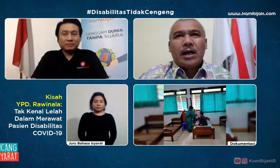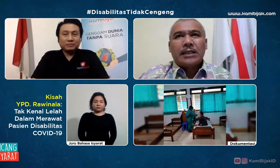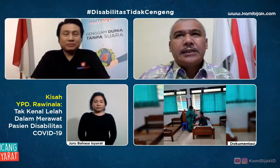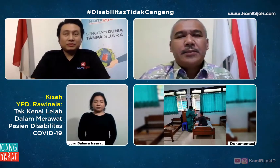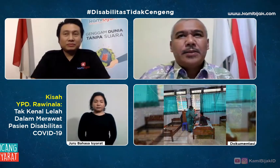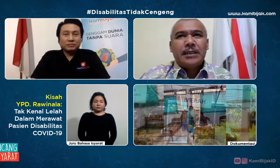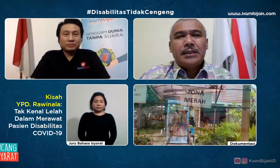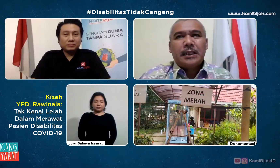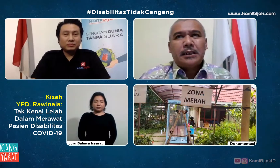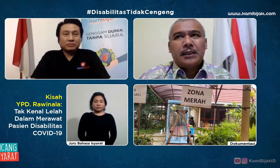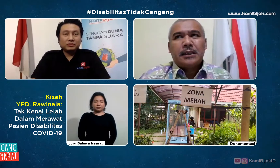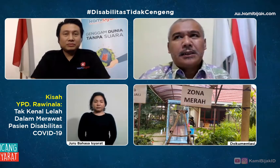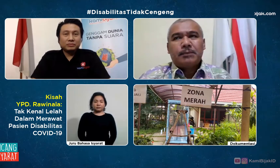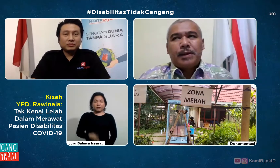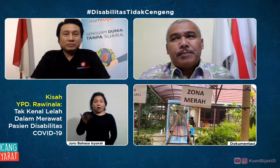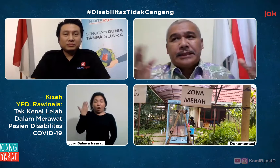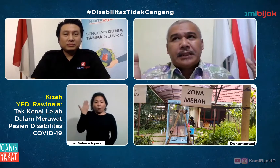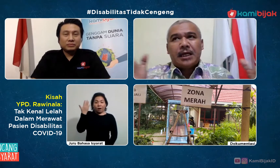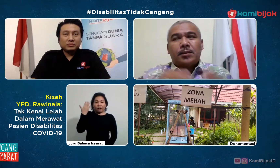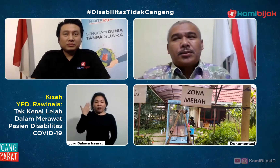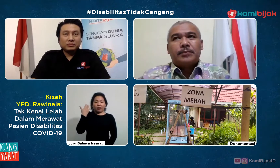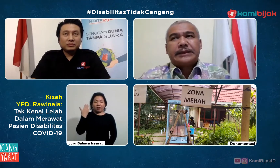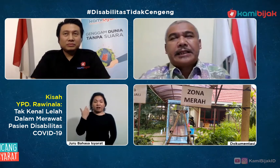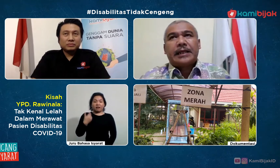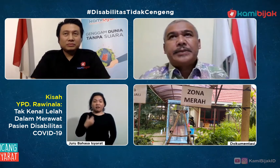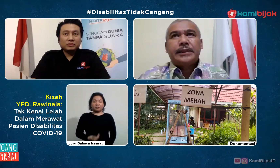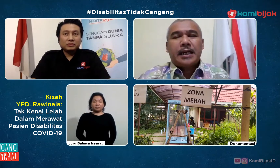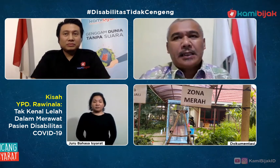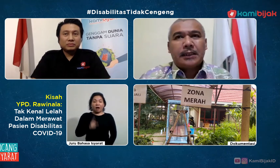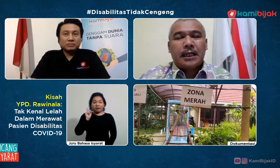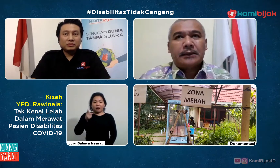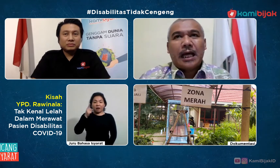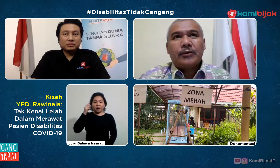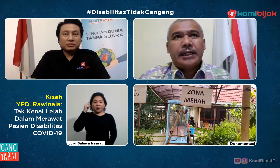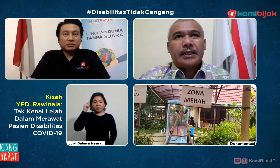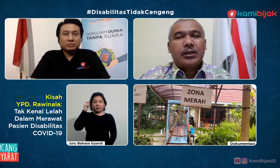Pada awalnya memang kan pemerintah maupun mitra kami nggak tahu ya.